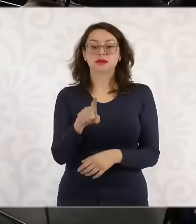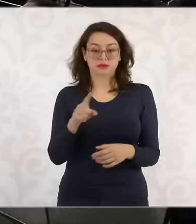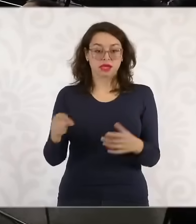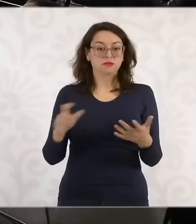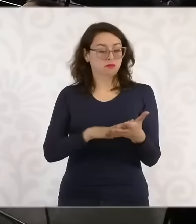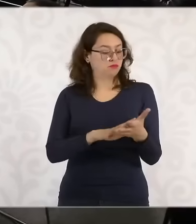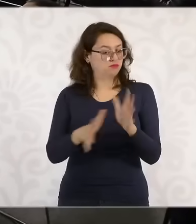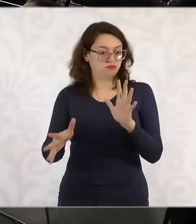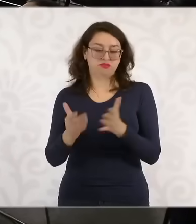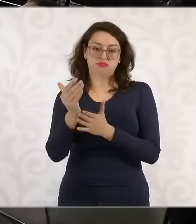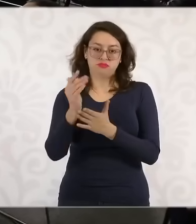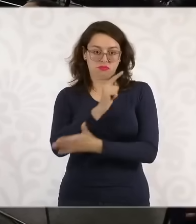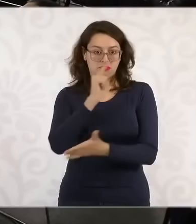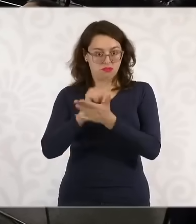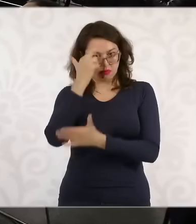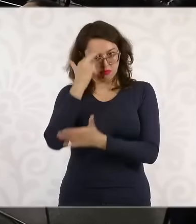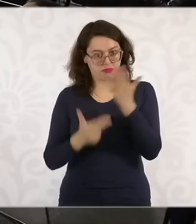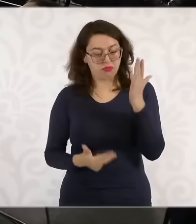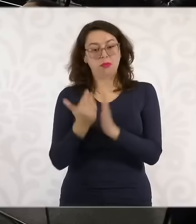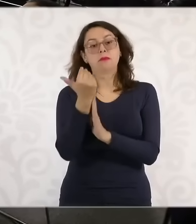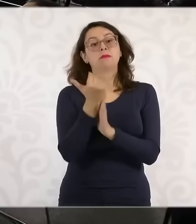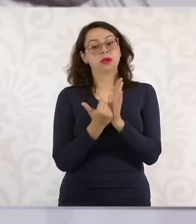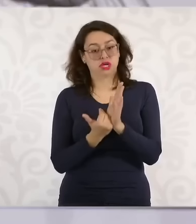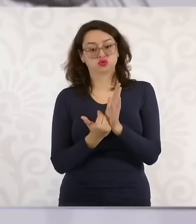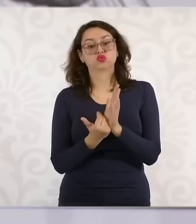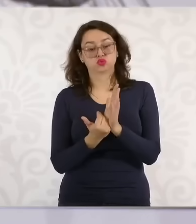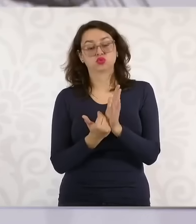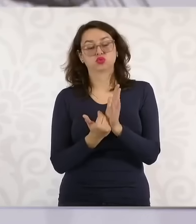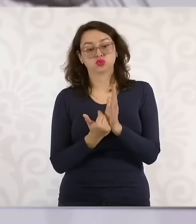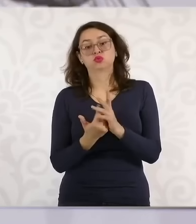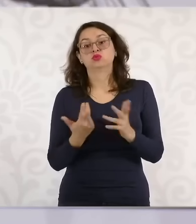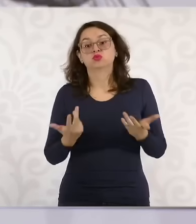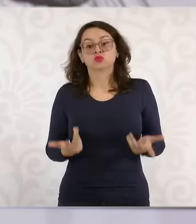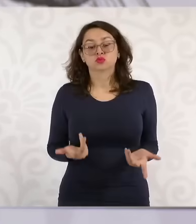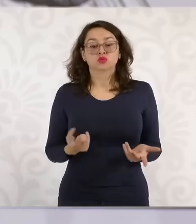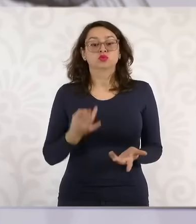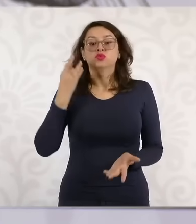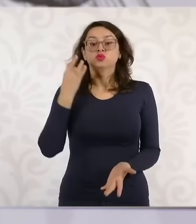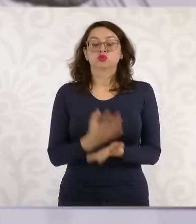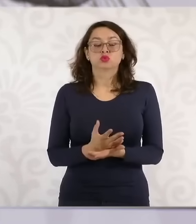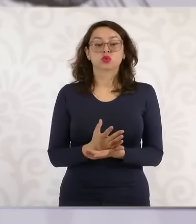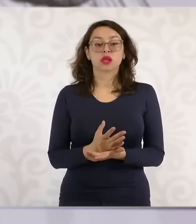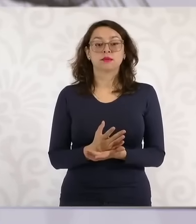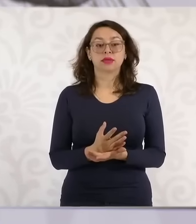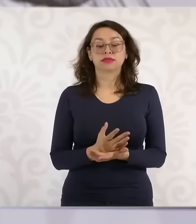que es un indicador importante donde no tiene que ver solamente con presencia este de las fuerzas